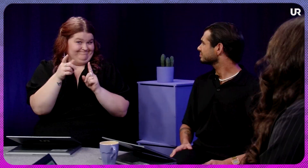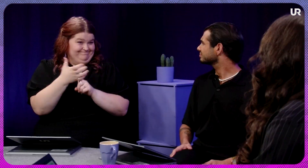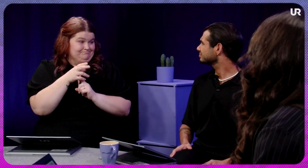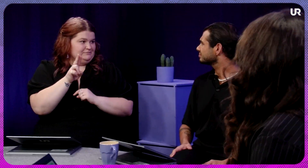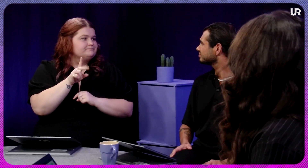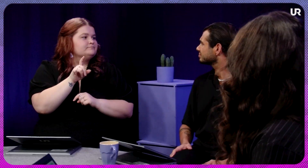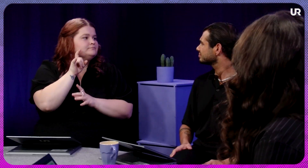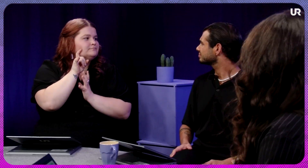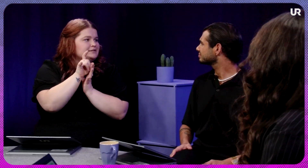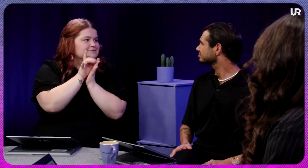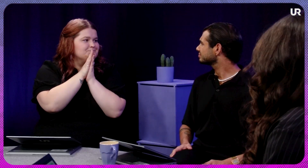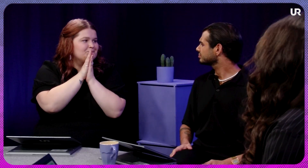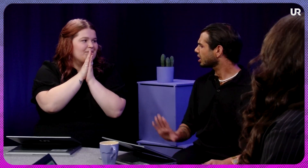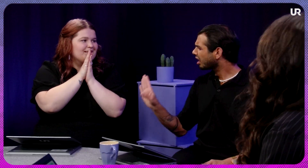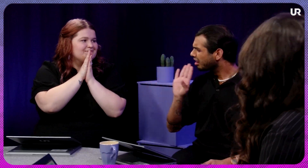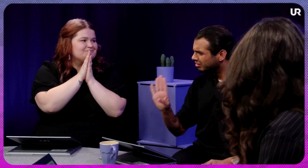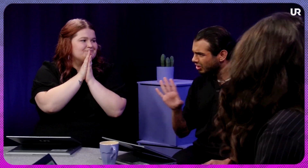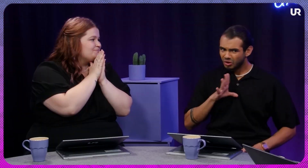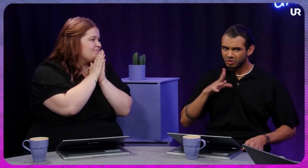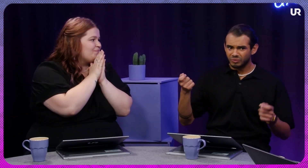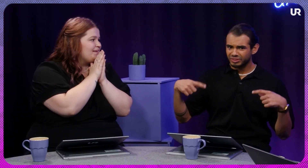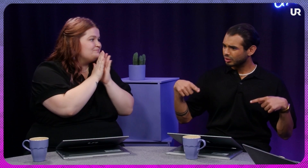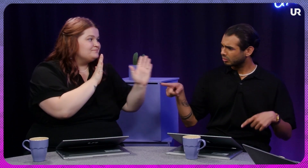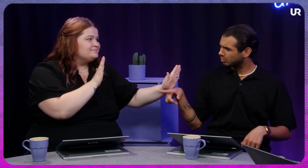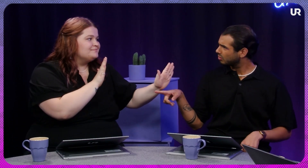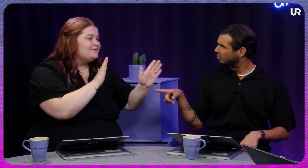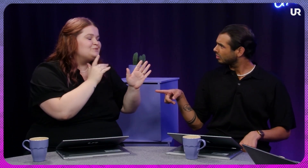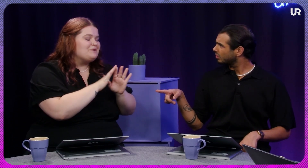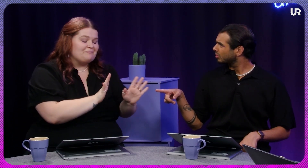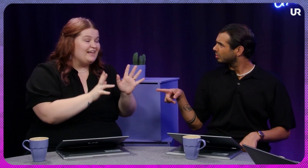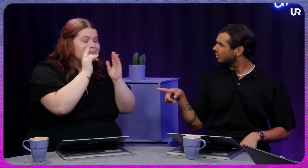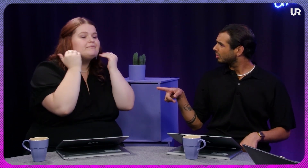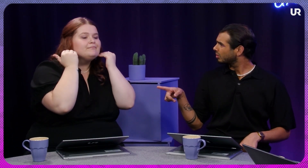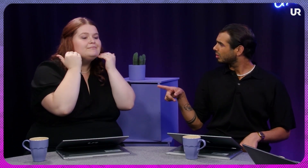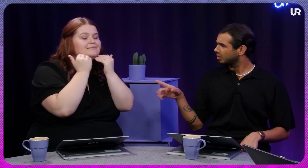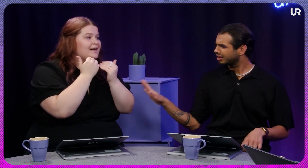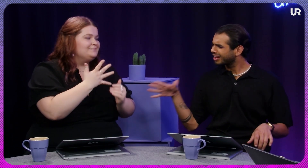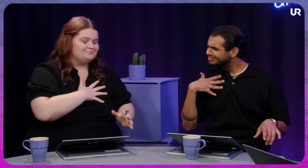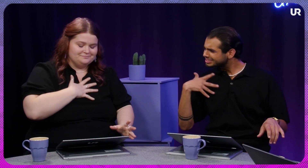Jessica: Mm! Josephine: Så FALSKT. Amir: Seriöst? Har du den videon här? Josephine: Måste säga att den ser så falsk ut. Ett huvud på en kropp. Skitdåligt.